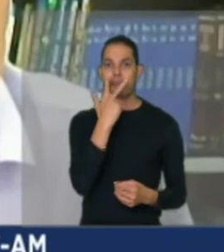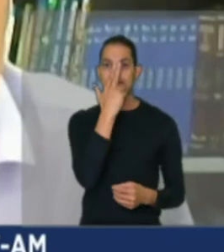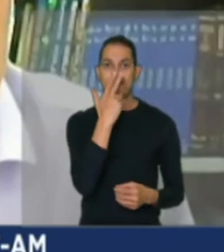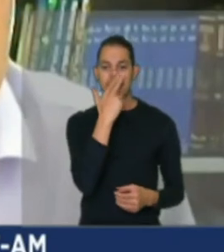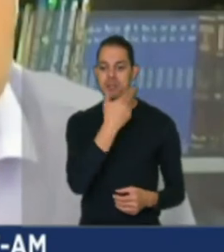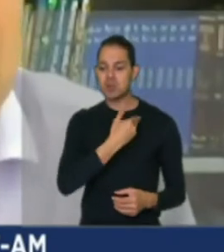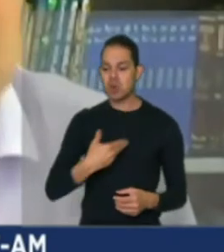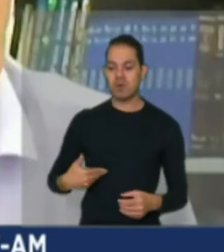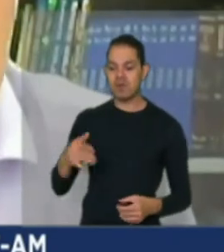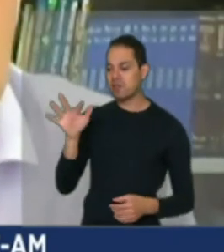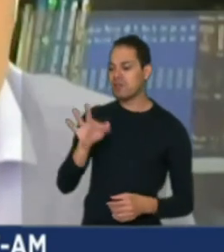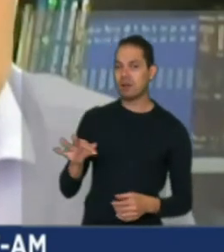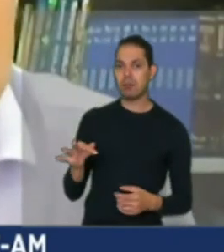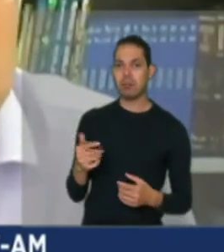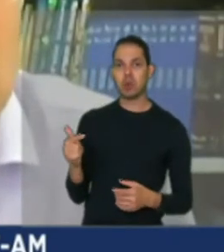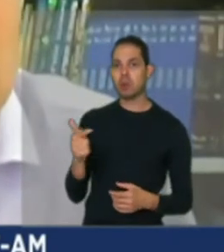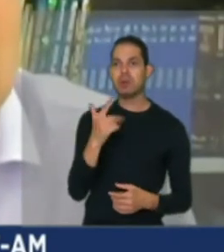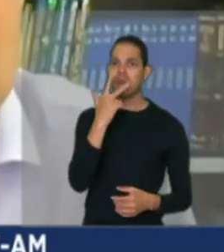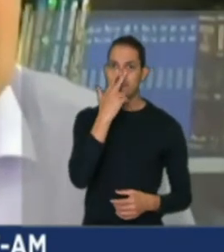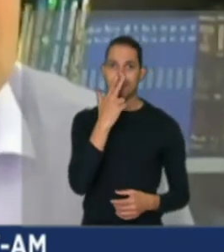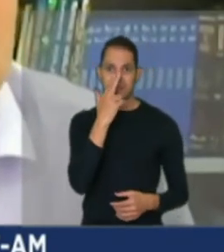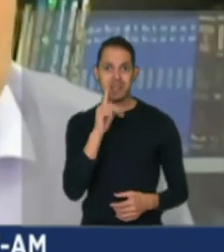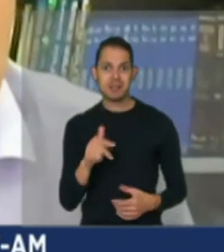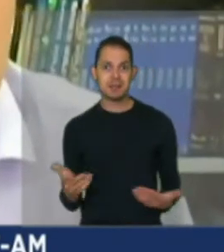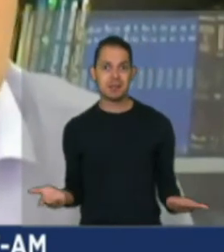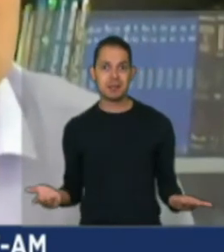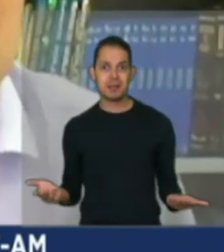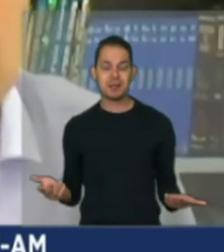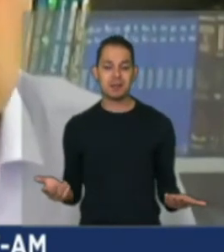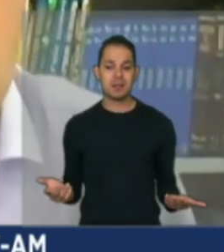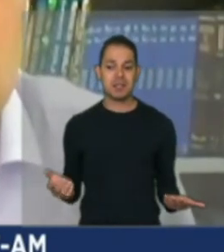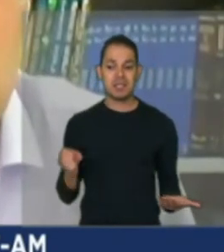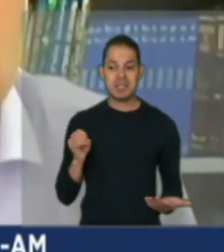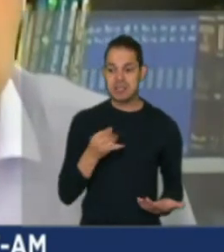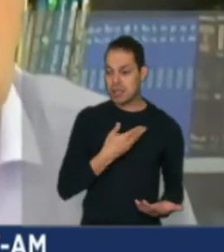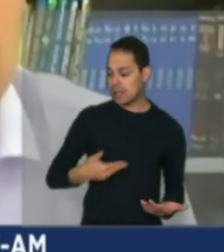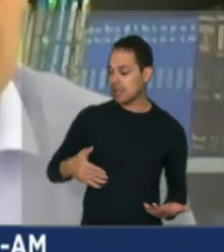SE NÃO TIVESSE EM SI SERIA ATÉ MELHOR PORQUE AS AÇÕES HOJE DO GOVERNO FEDERAL PREJUDICAM A POPULAÇÃO DA